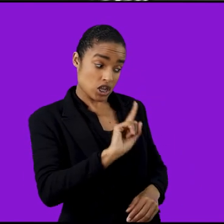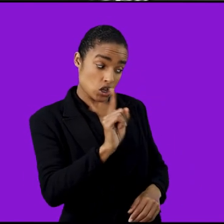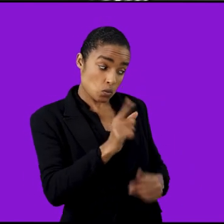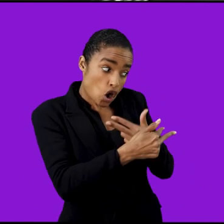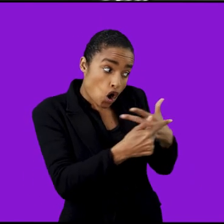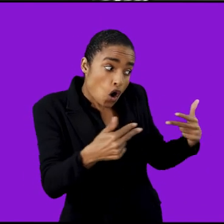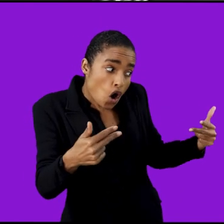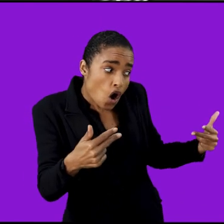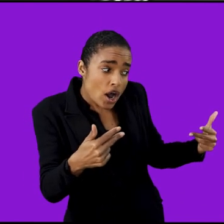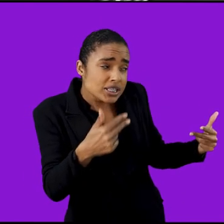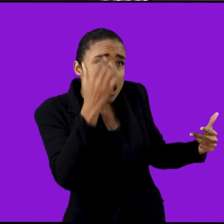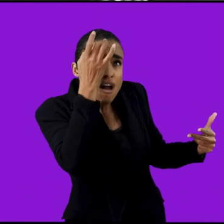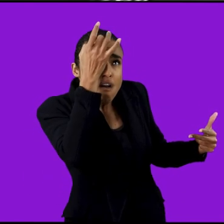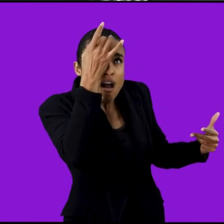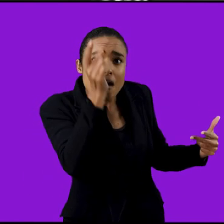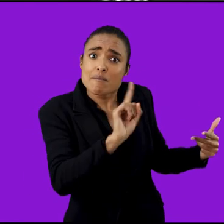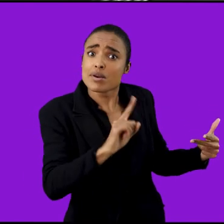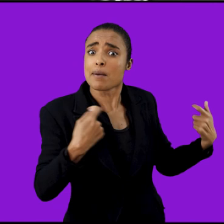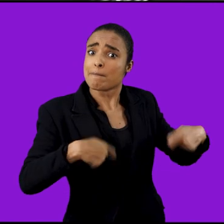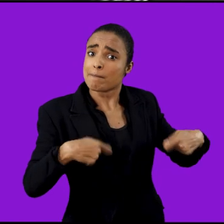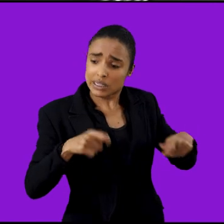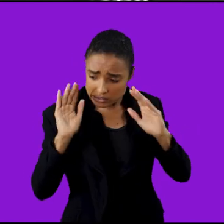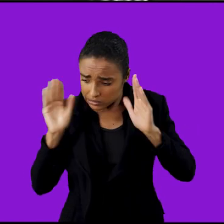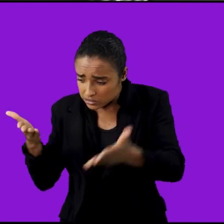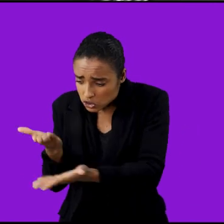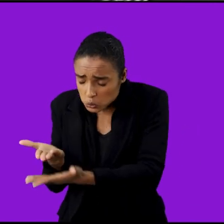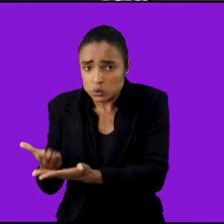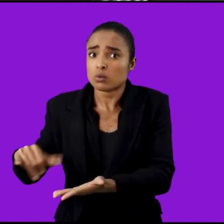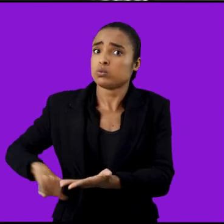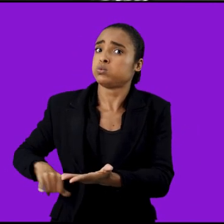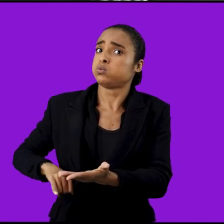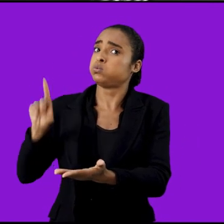são só flores. Vamos se concentrar, tem que estudar”. Você compartilha coisas que